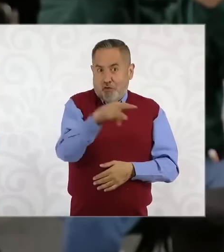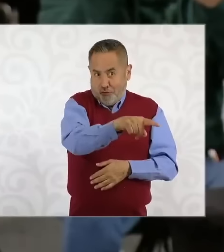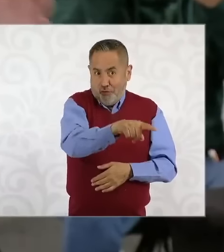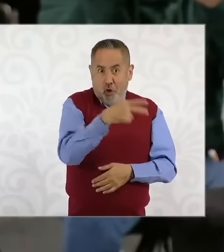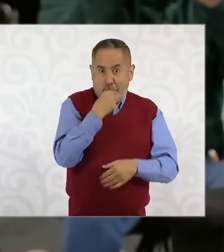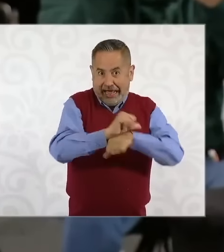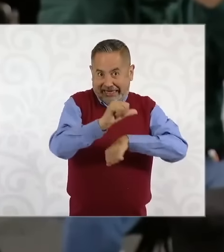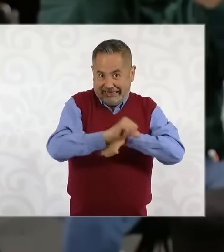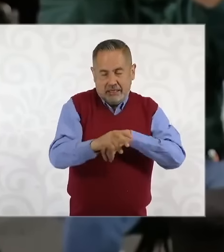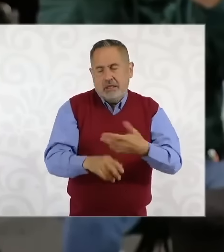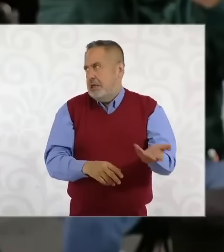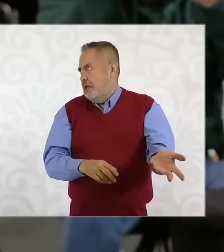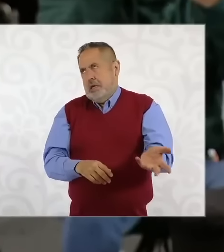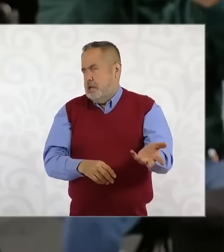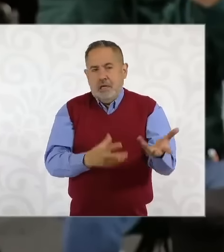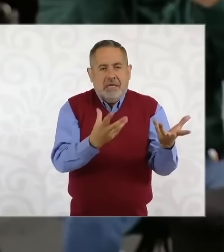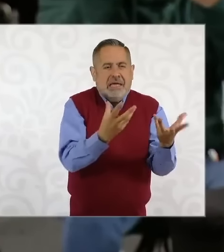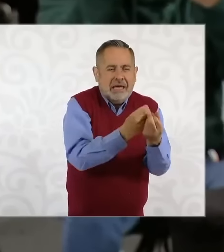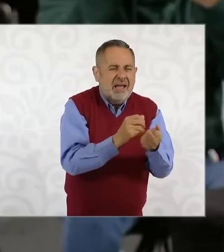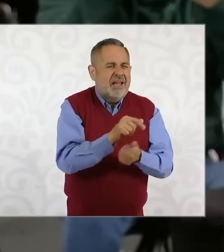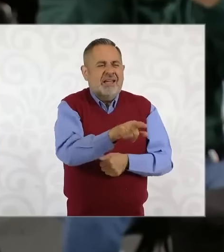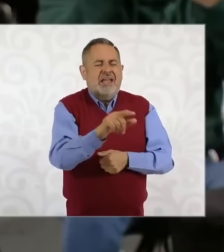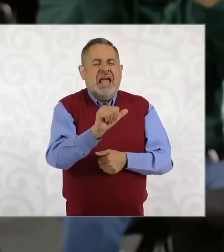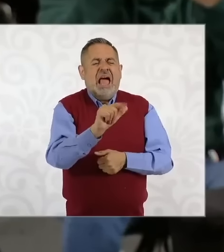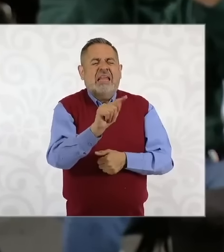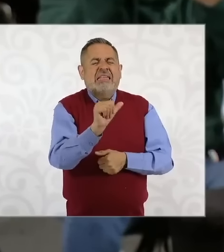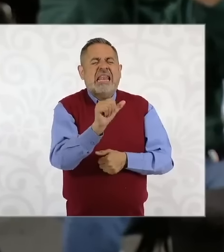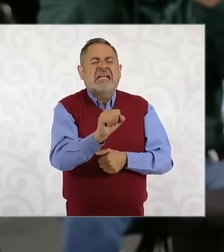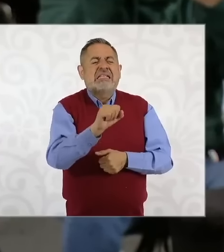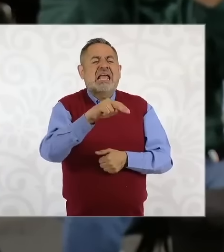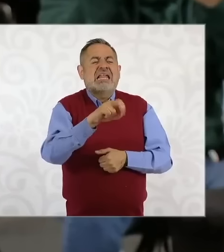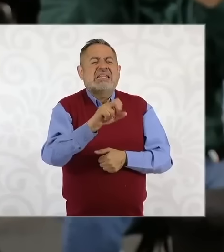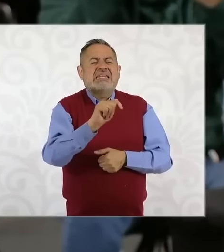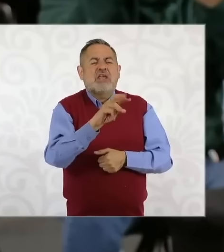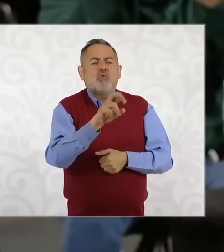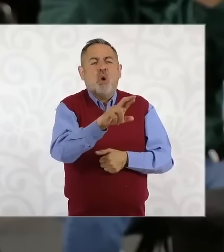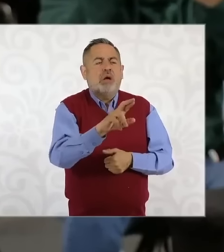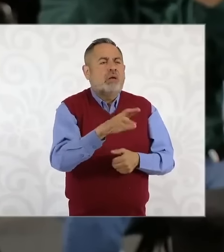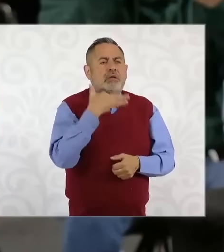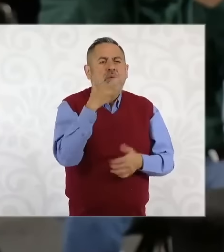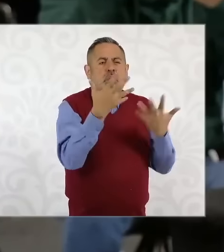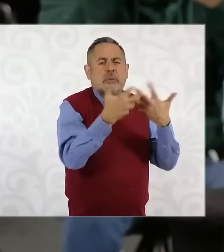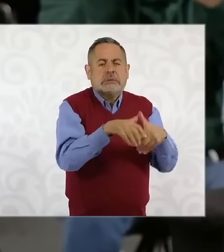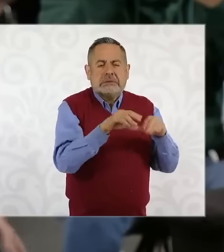además de pertenecer a Atlas Network, de ser este eh un engranaje dentro del gatillerismo mediático